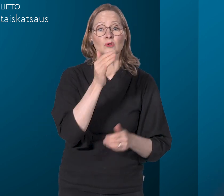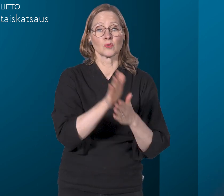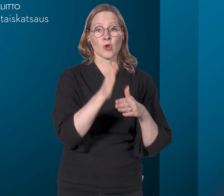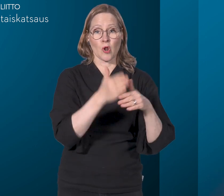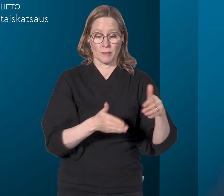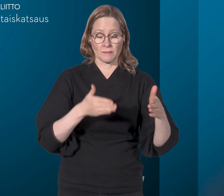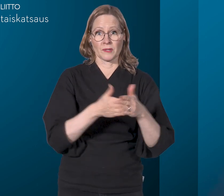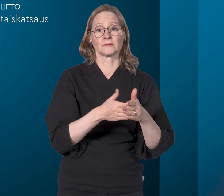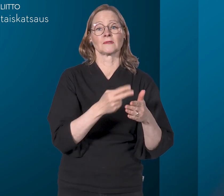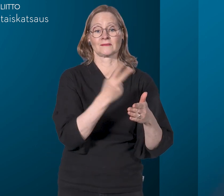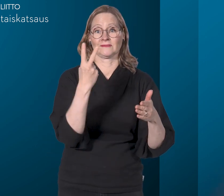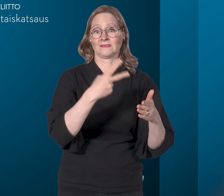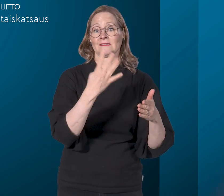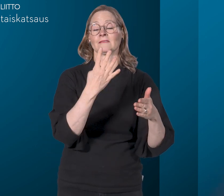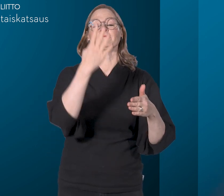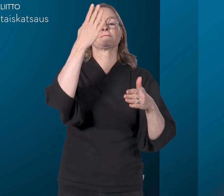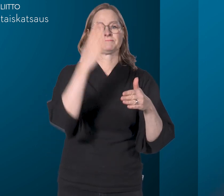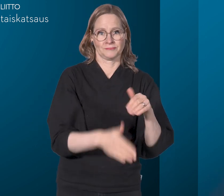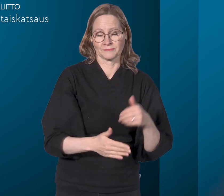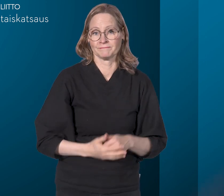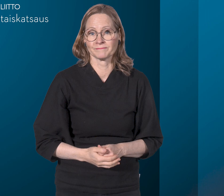huhtikuun lopussa 2024.